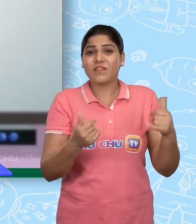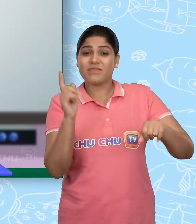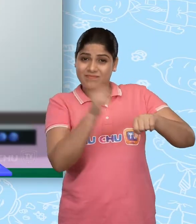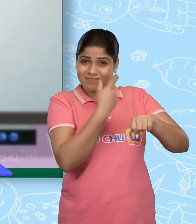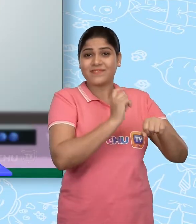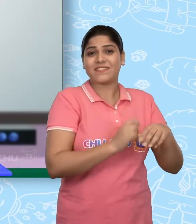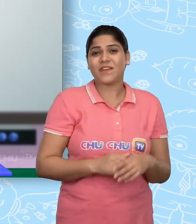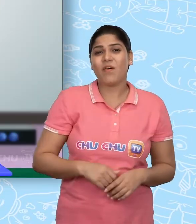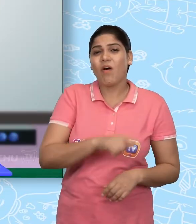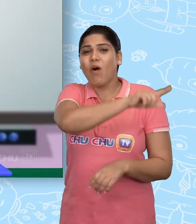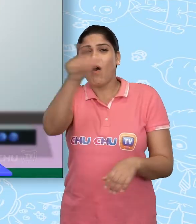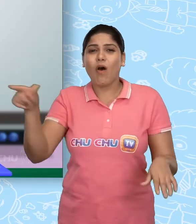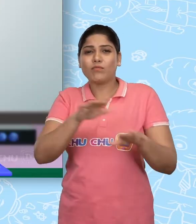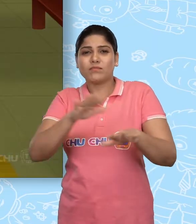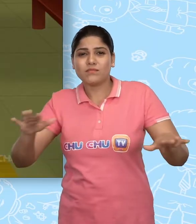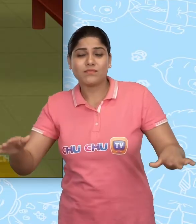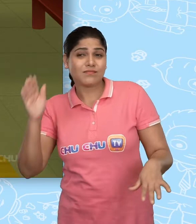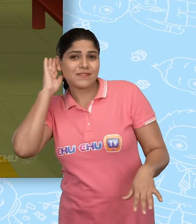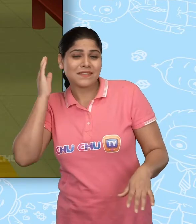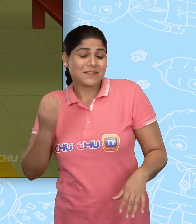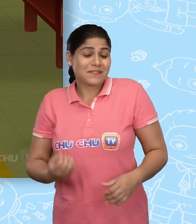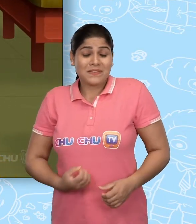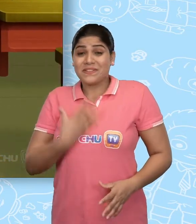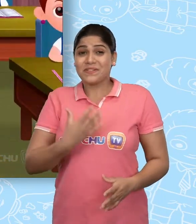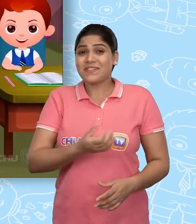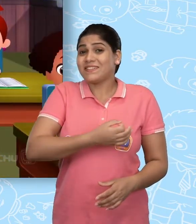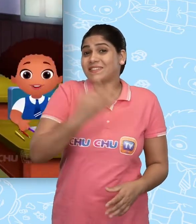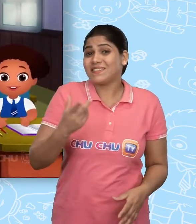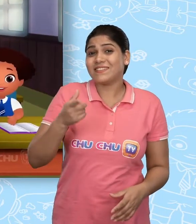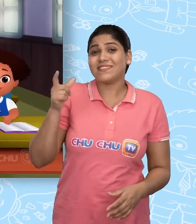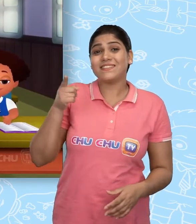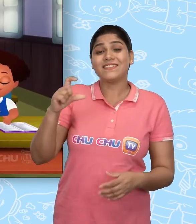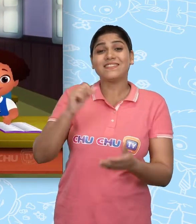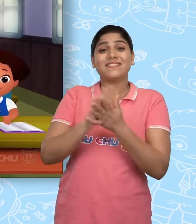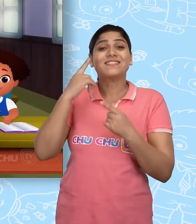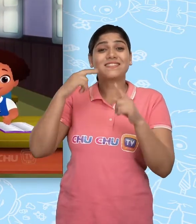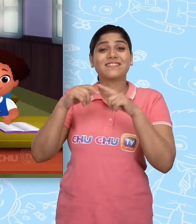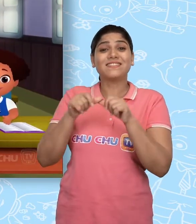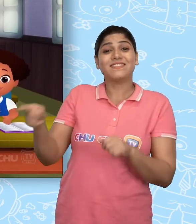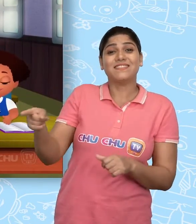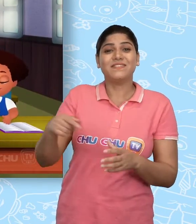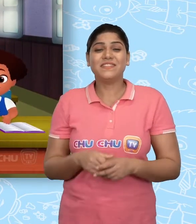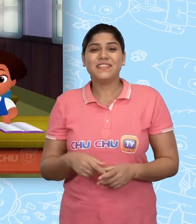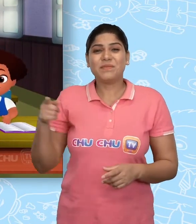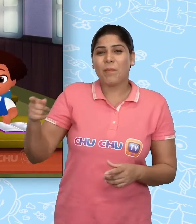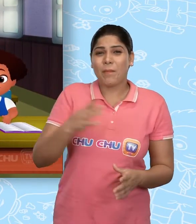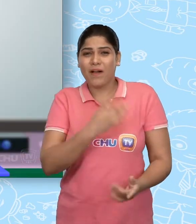सारे बच्चे सुन कर ख़ुश हुए । ख़ासकर Chika Chika बगीचे में जाने को बेताब था